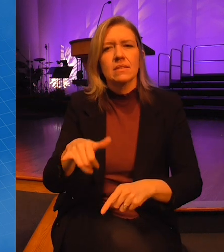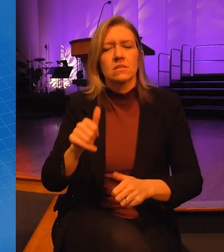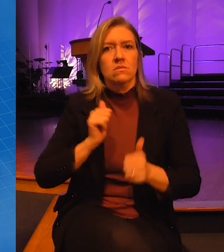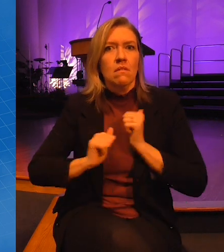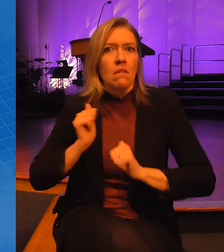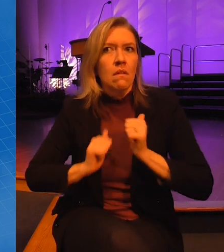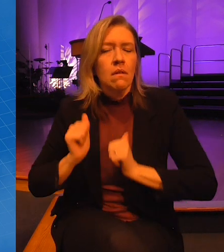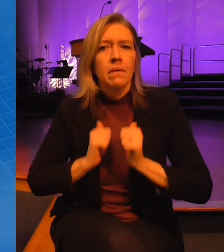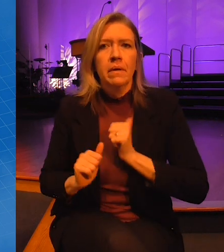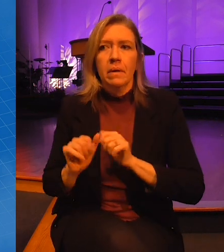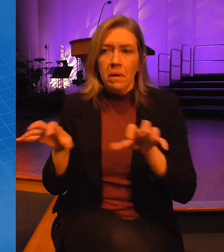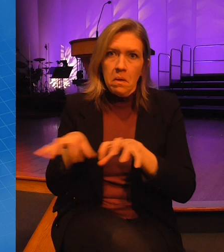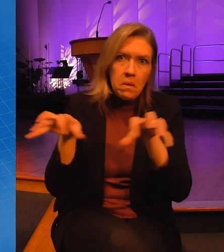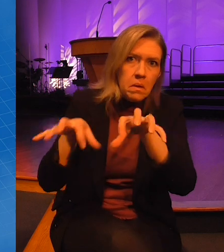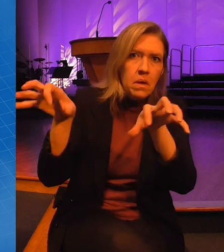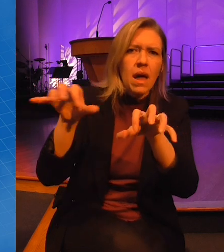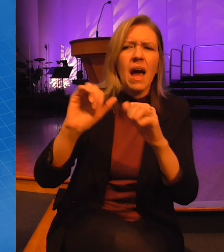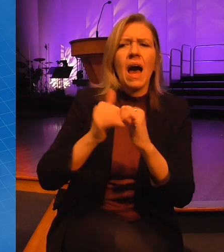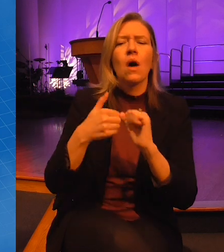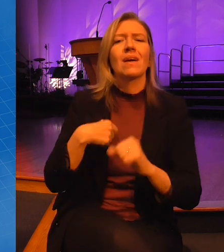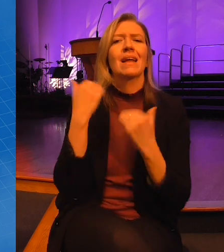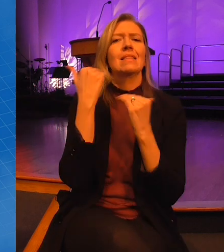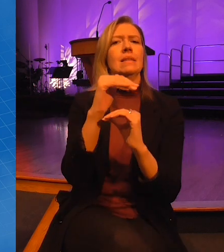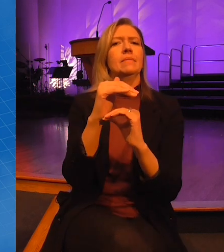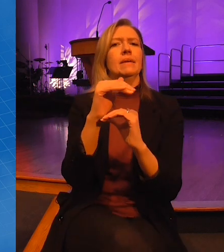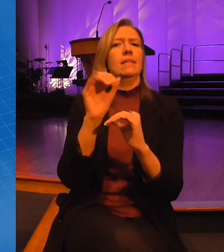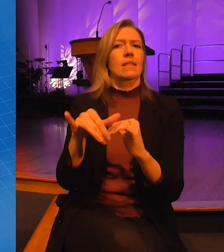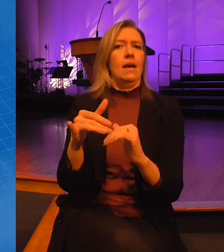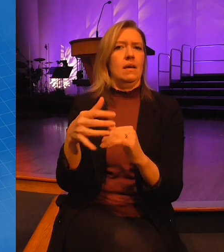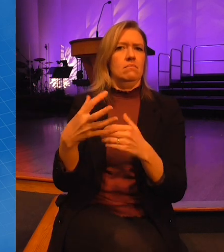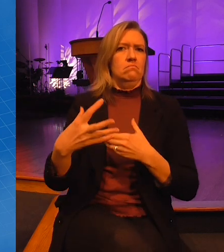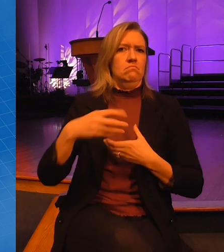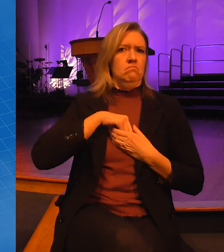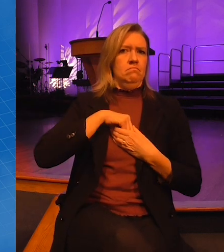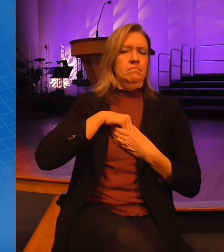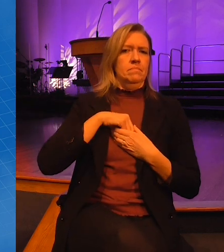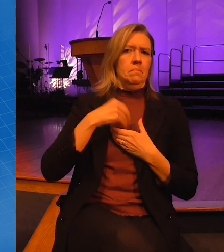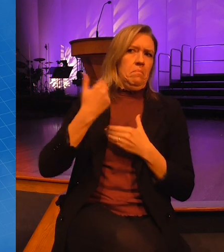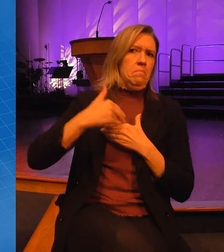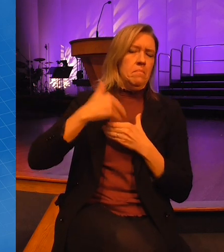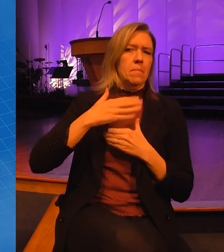¿Puedo limitar el sensacionalismo en mi vida y algunas palabras guía del gran Howard Thurman que